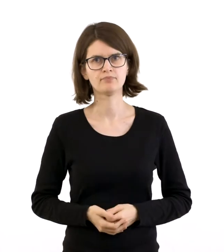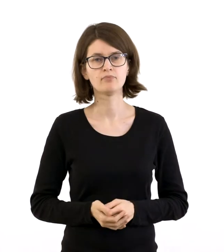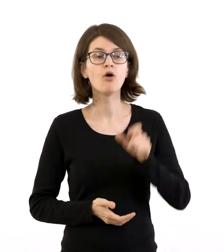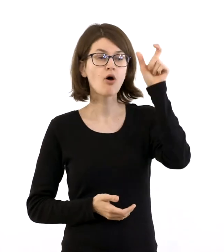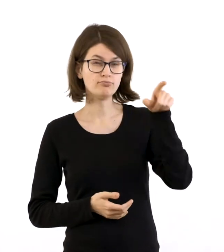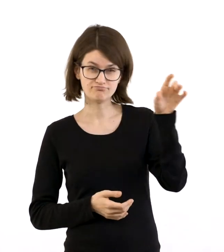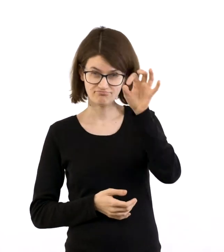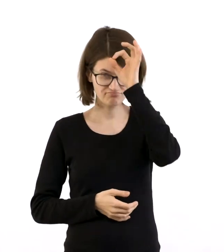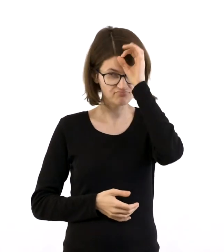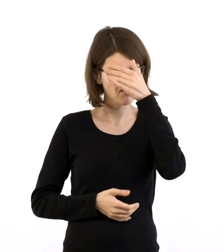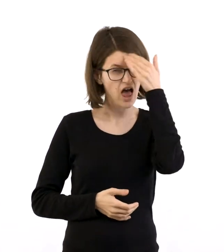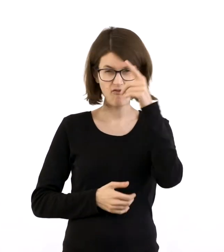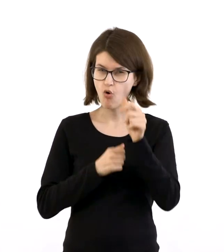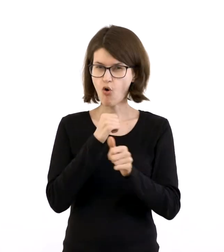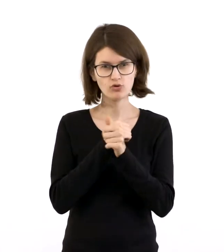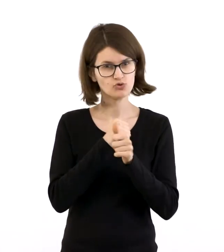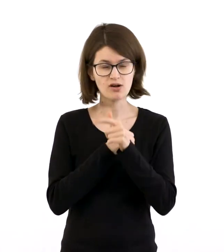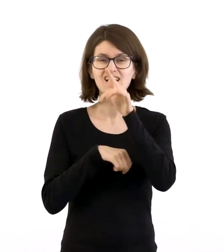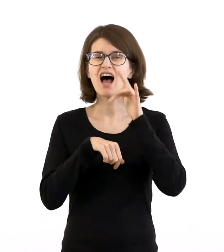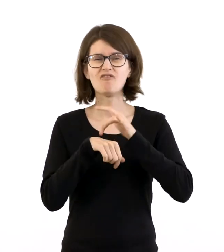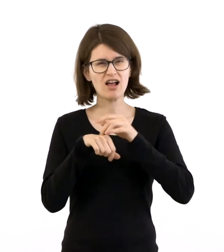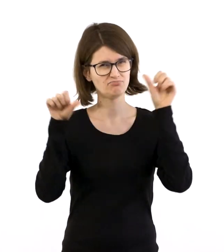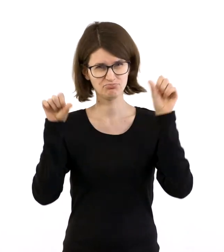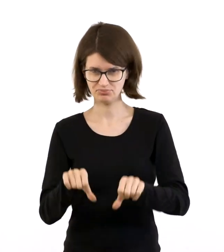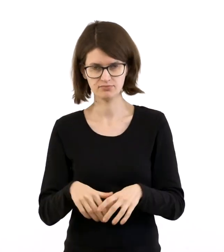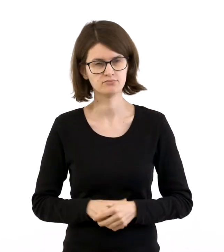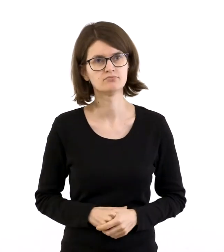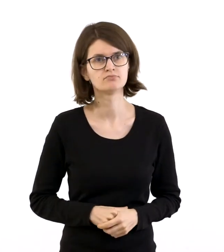a do tego jest nieskuteczna, jeżeli prowadzi ją osoba bez doświadczenia i zrozumienia danego medium.